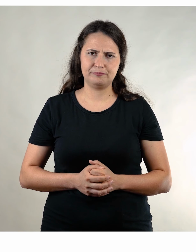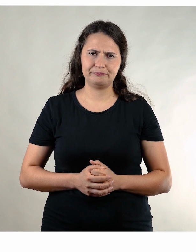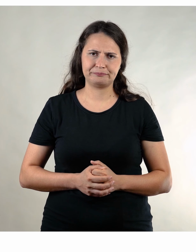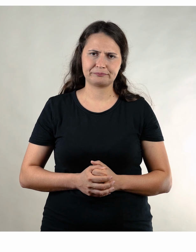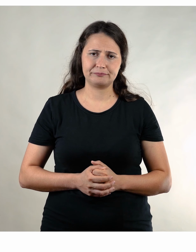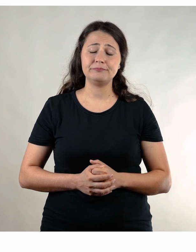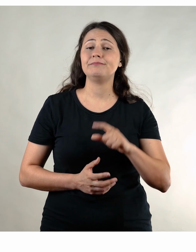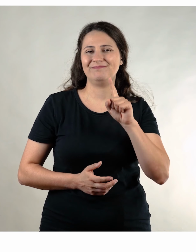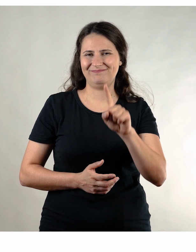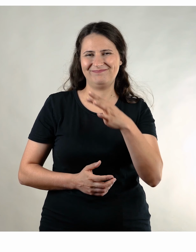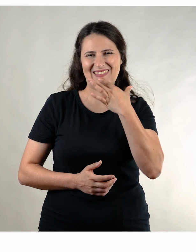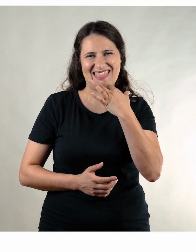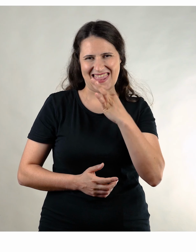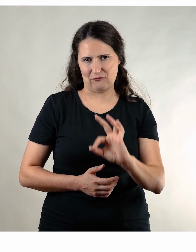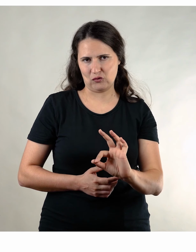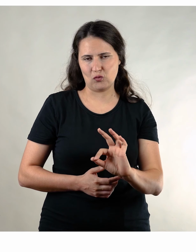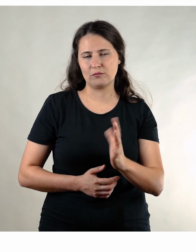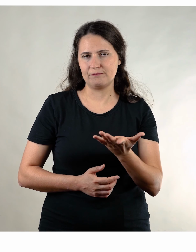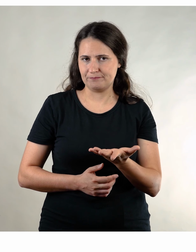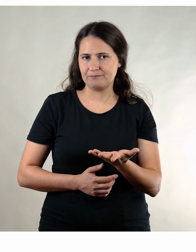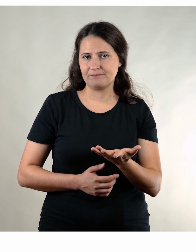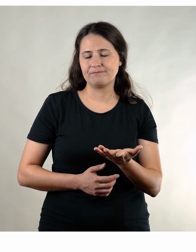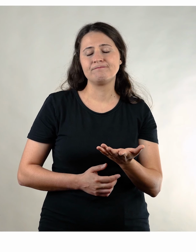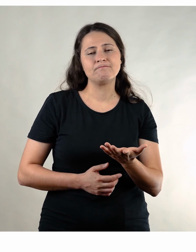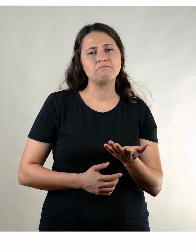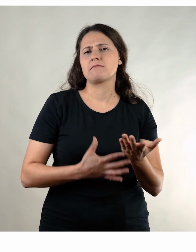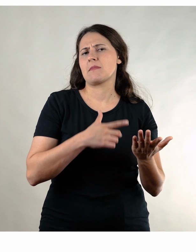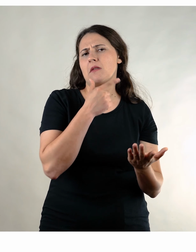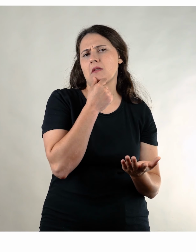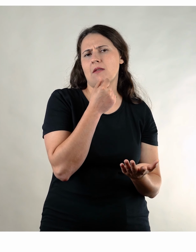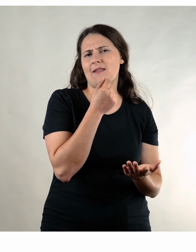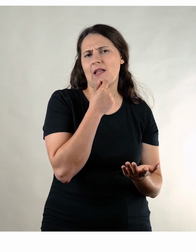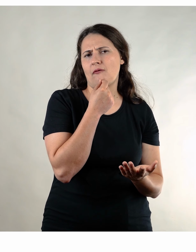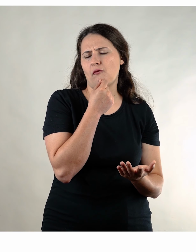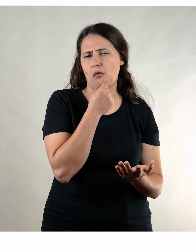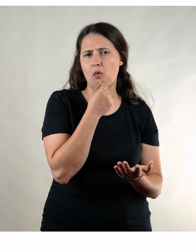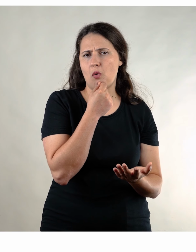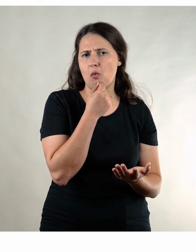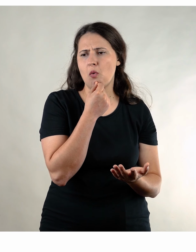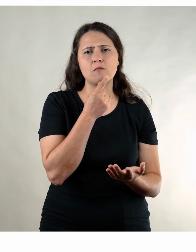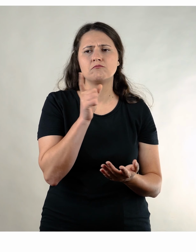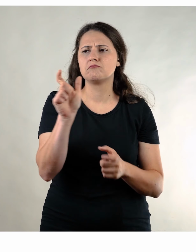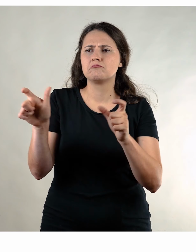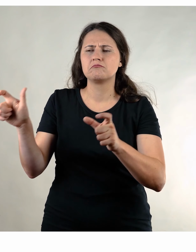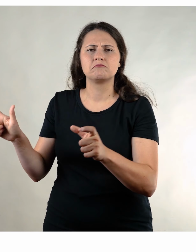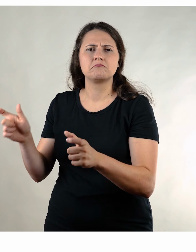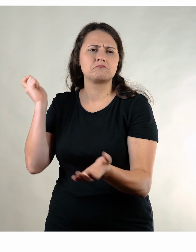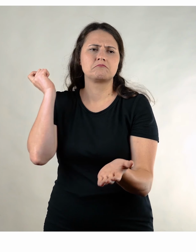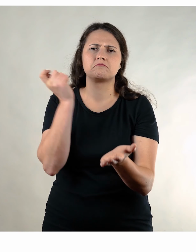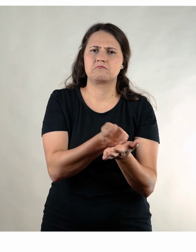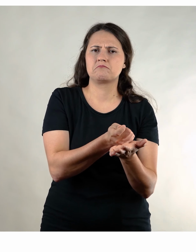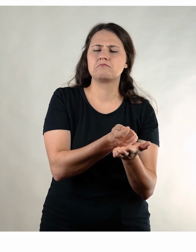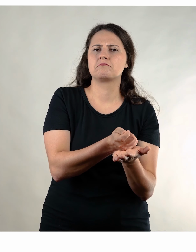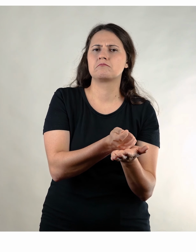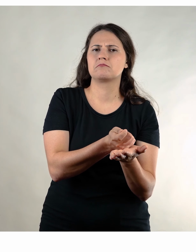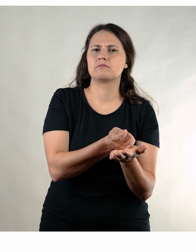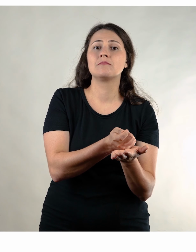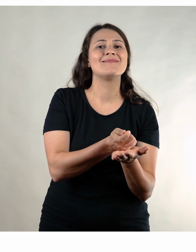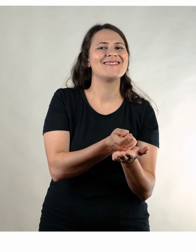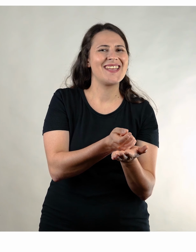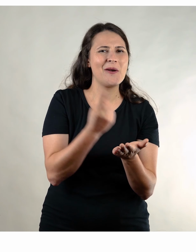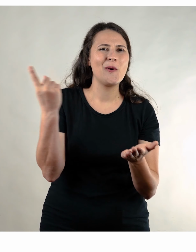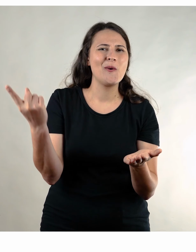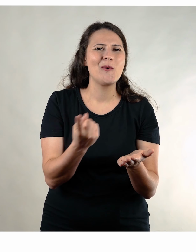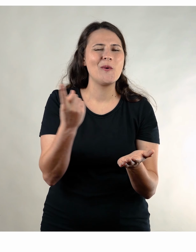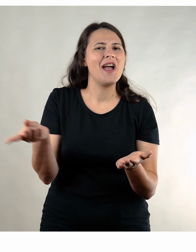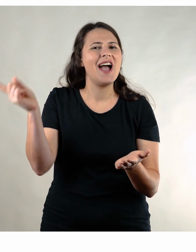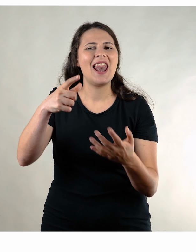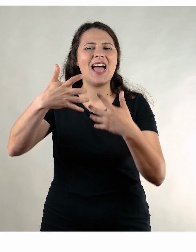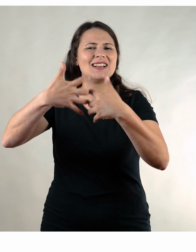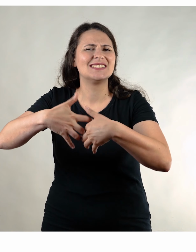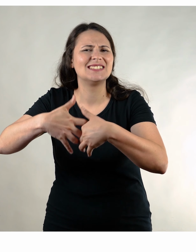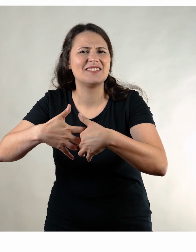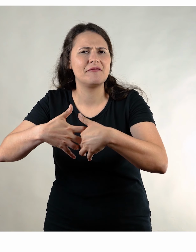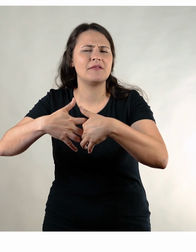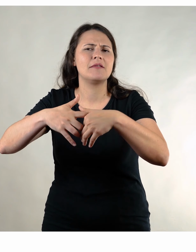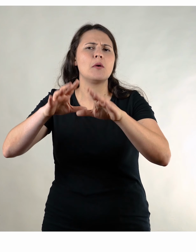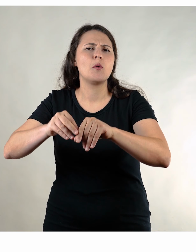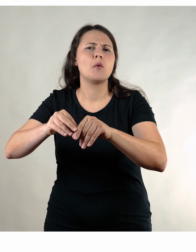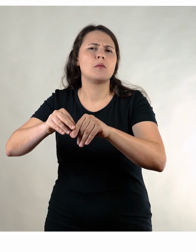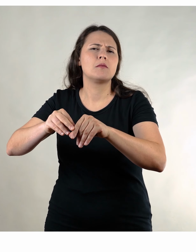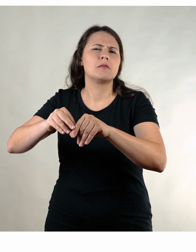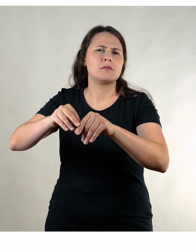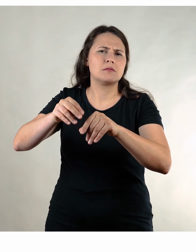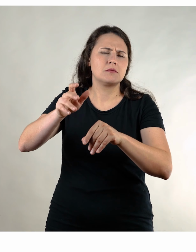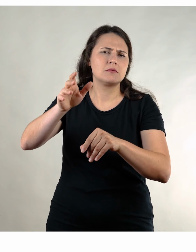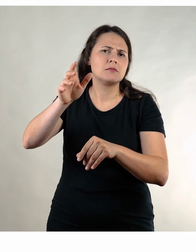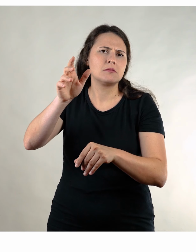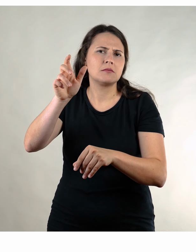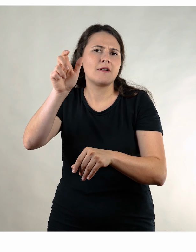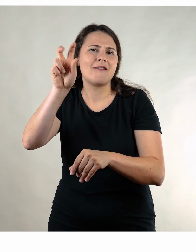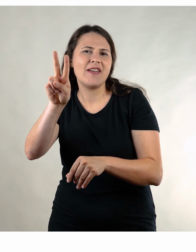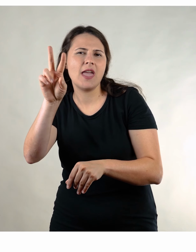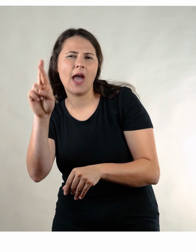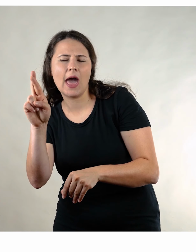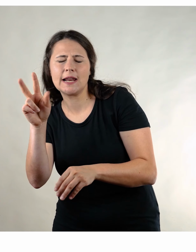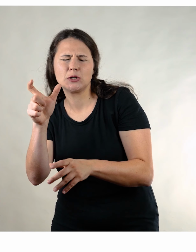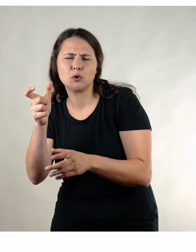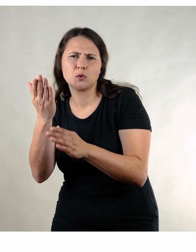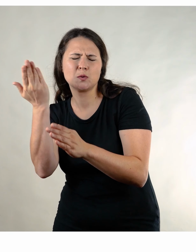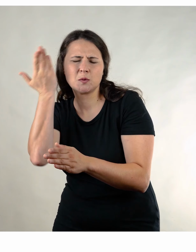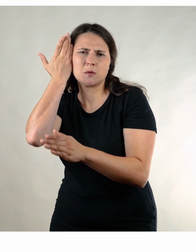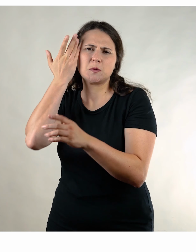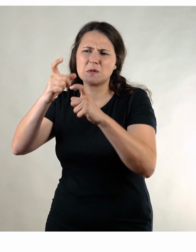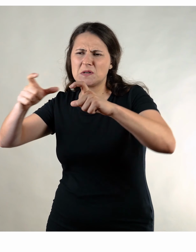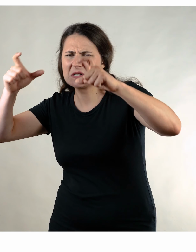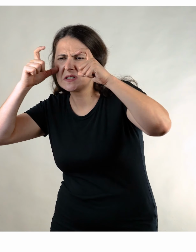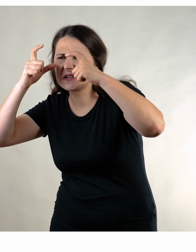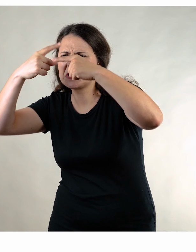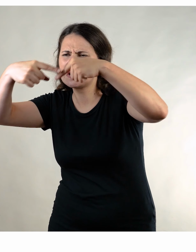Ως εκ τούτου, είναι πιο προσιτή στους καταναλωτές, σε σύγκριση με τις περισσότερες συσκευές εικονικής πραγματικότητας.